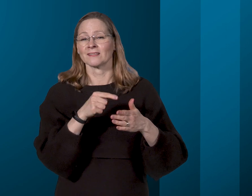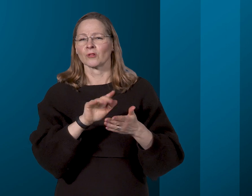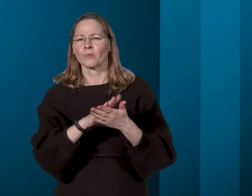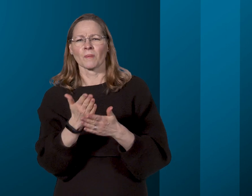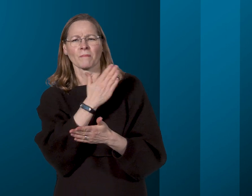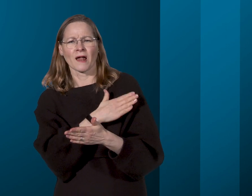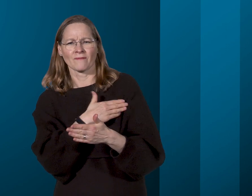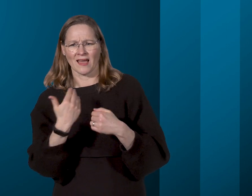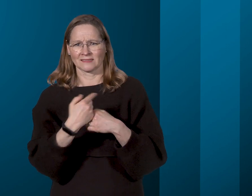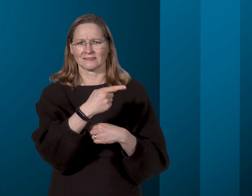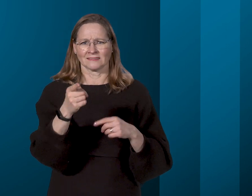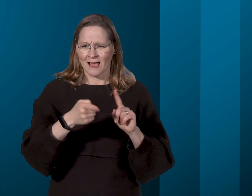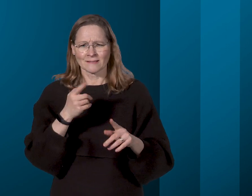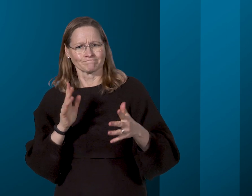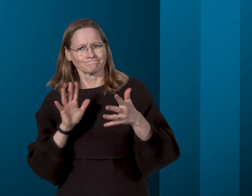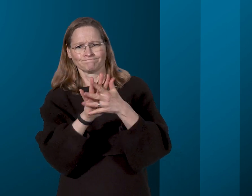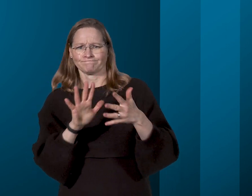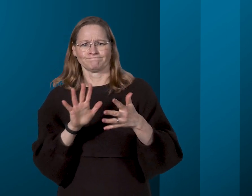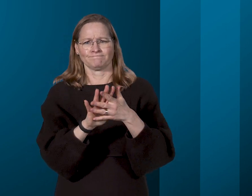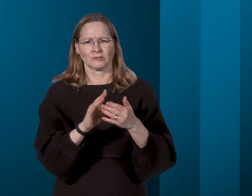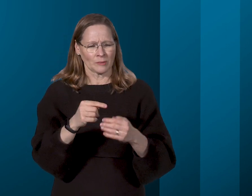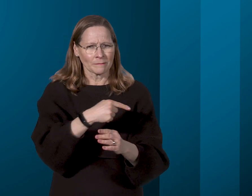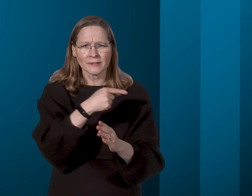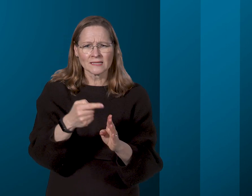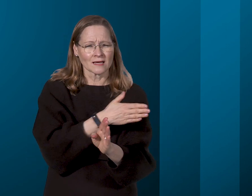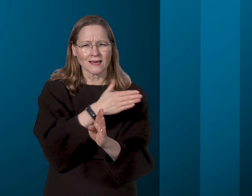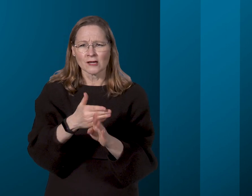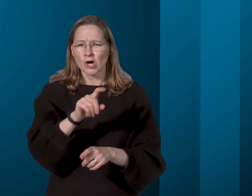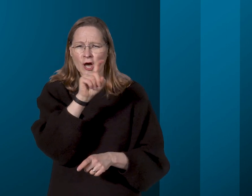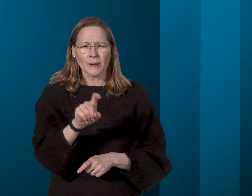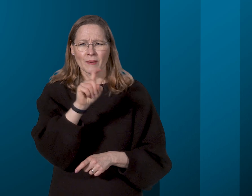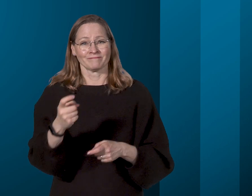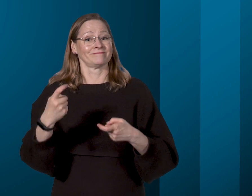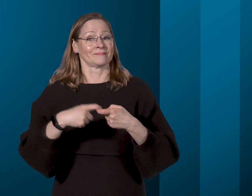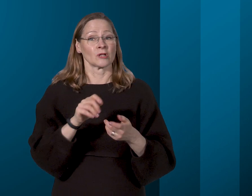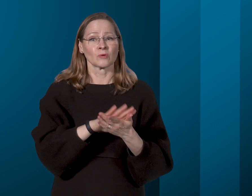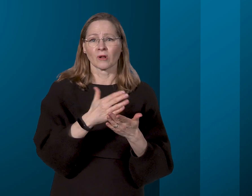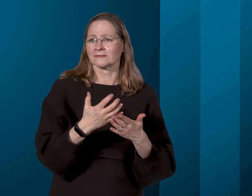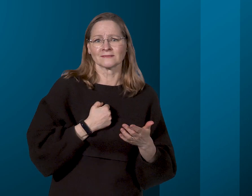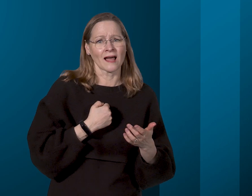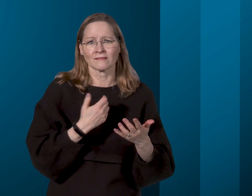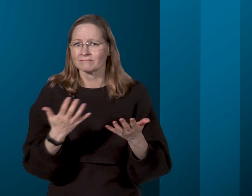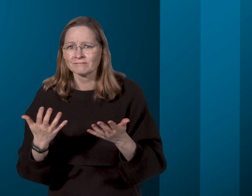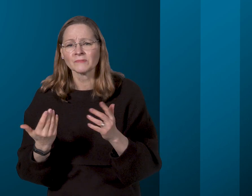jossa tulkkauspalvelun asiakkaat ryhtyivät protestoimaan - pitkään jatkuneita ongelmia liittyen tulkkauksen saatavuuteen -